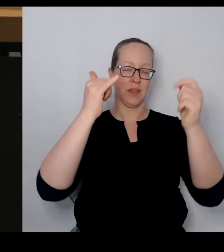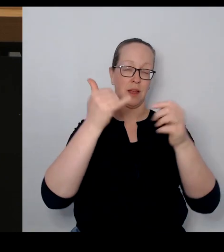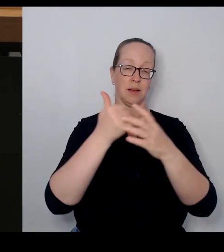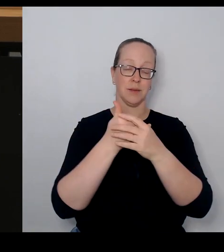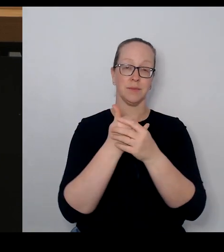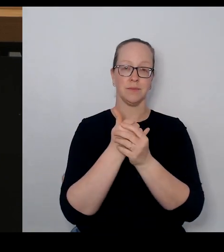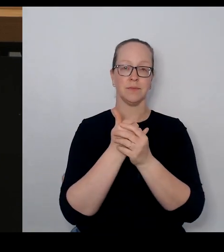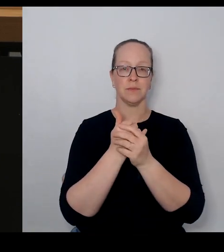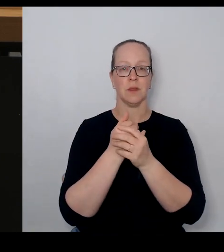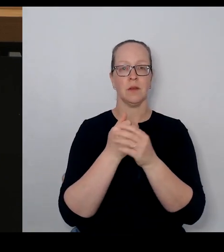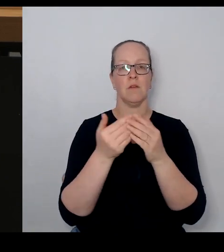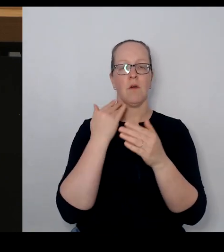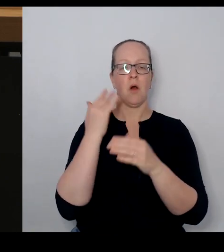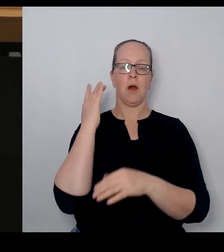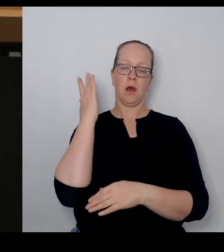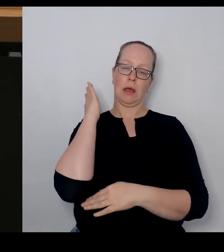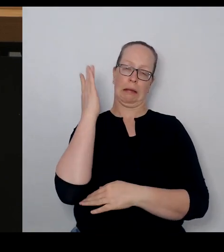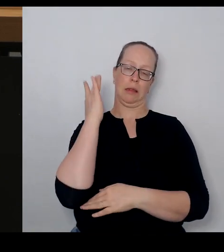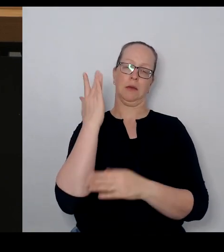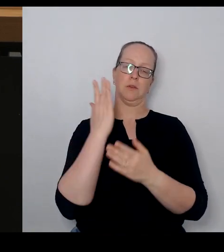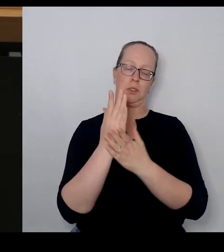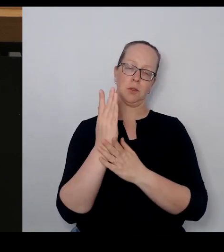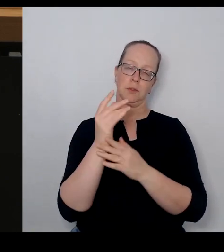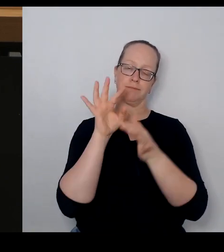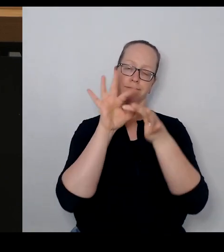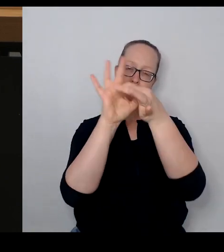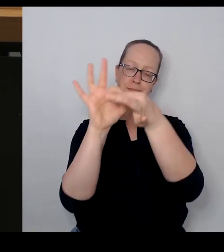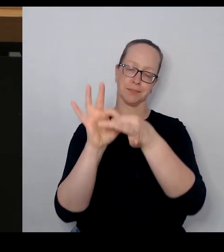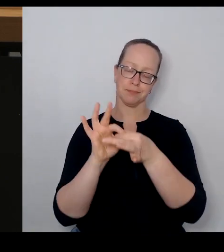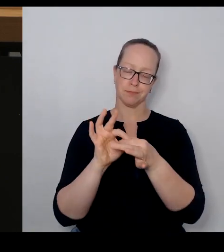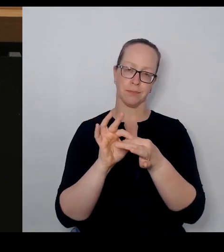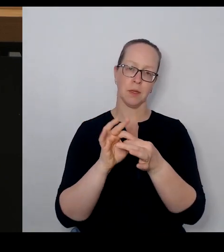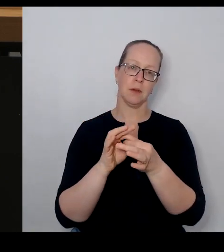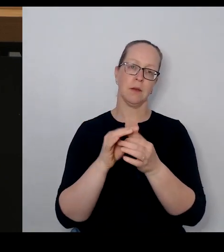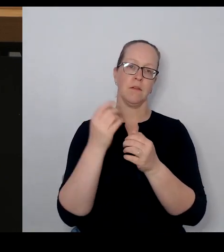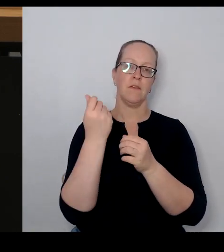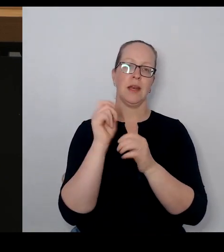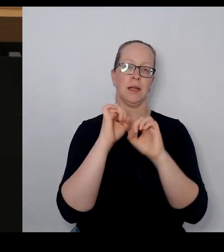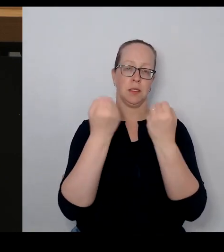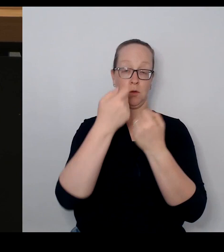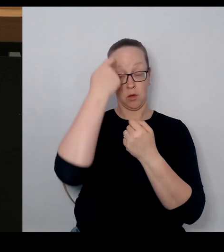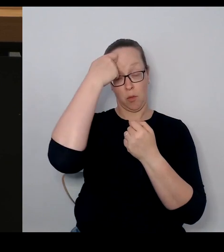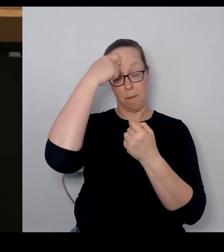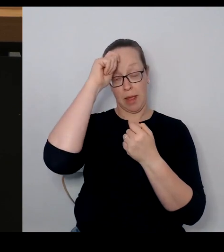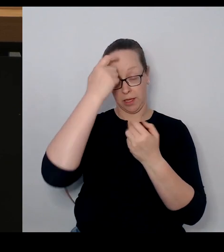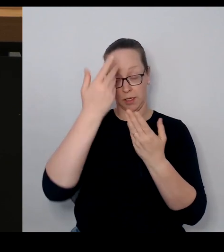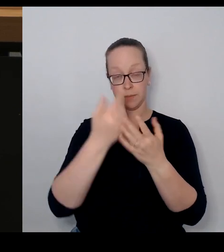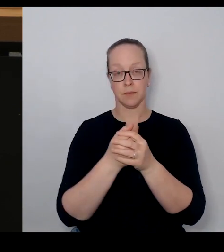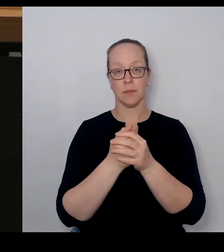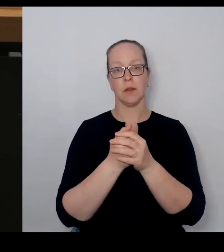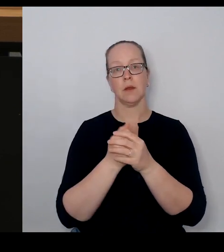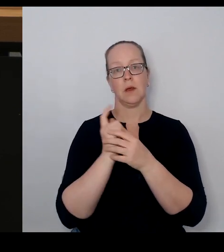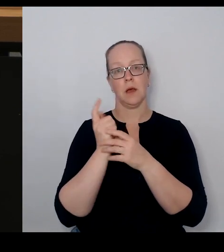Aber das nahezu verzweifelte Ringen aller Hauptverwaltungen und der Bezirke um die Untersetzung dieser PMA in ungekannter Höhe